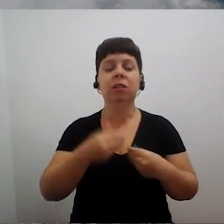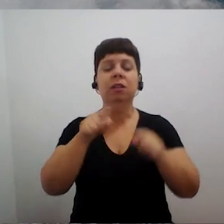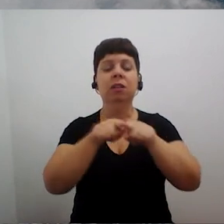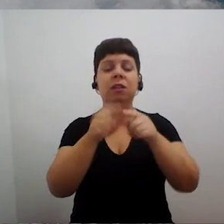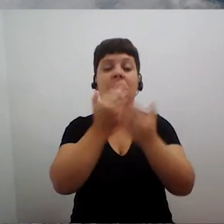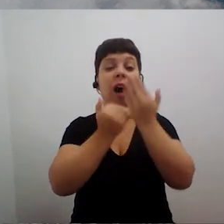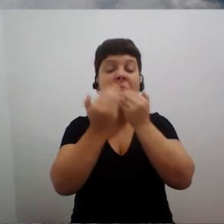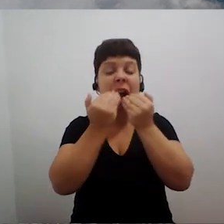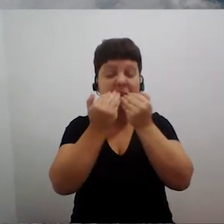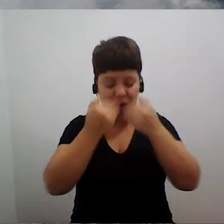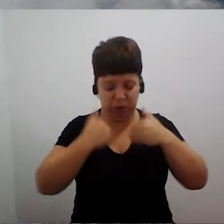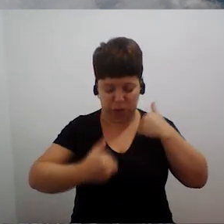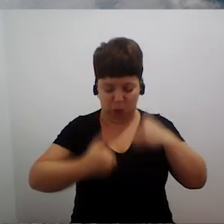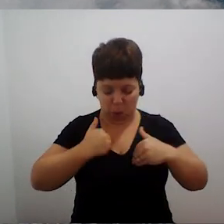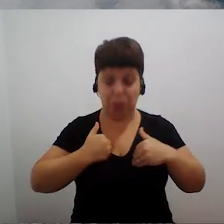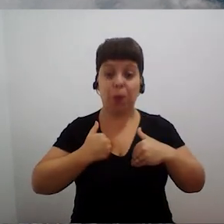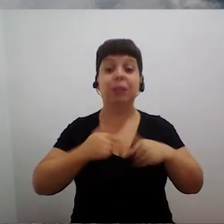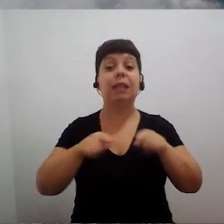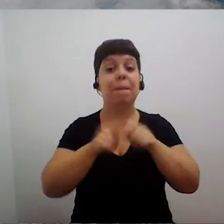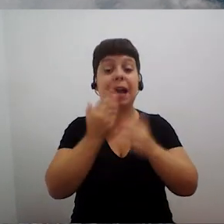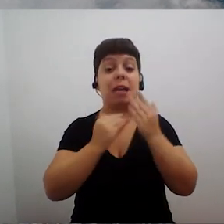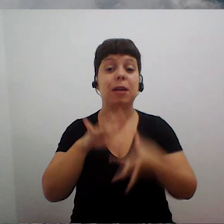para o espirito e para a alma